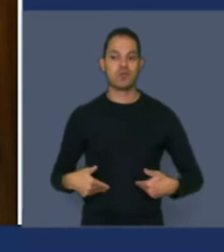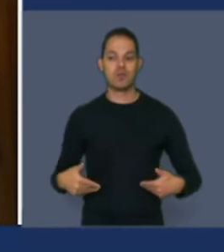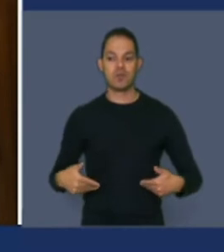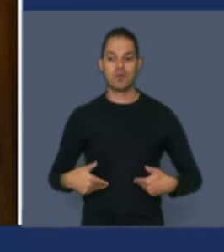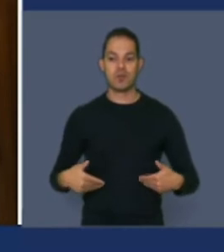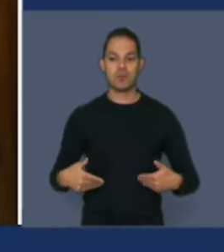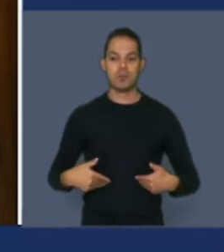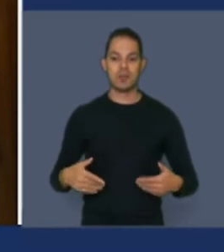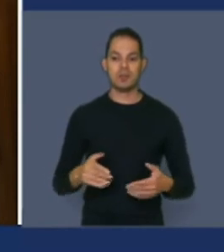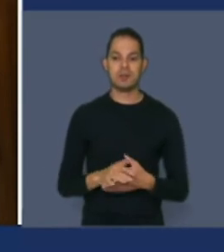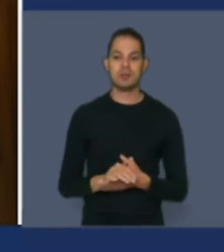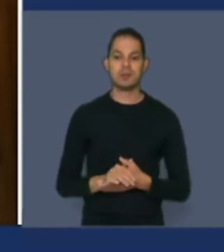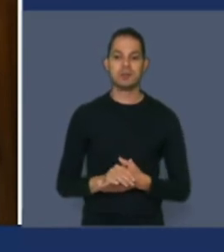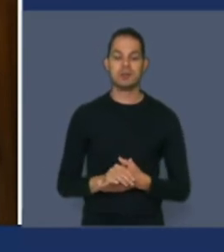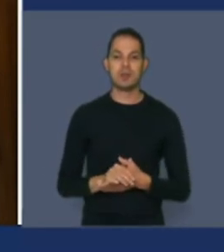OSSOS DE BOI, FARELOS DE ARROZ